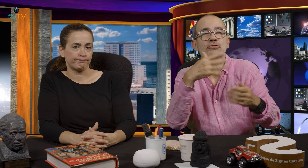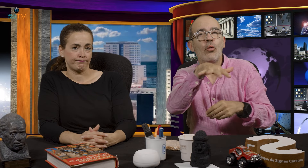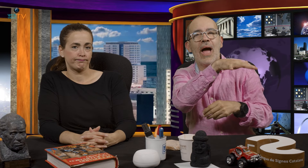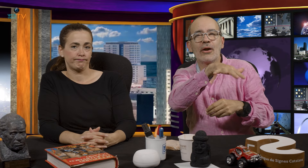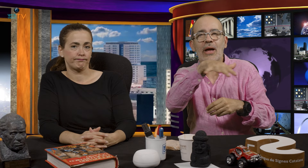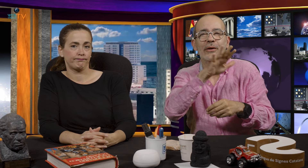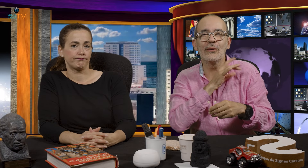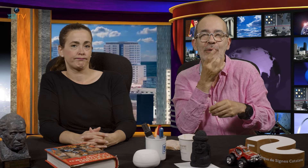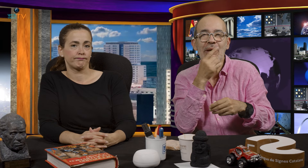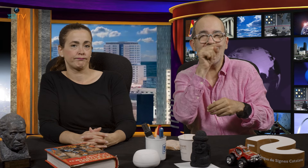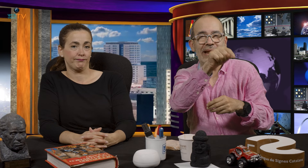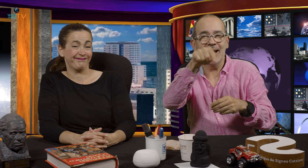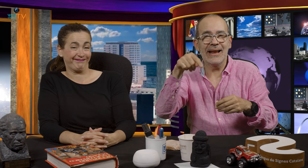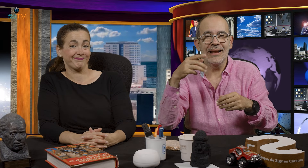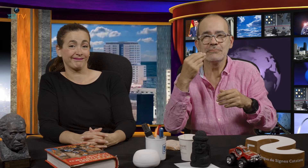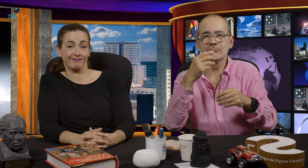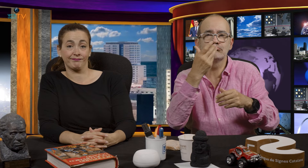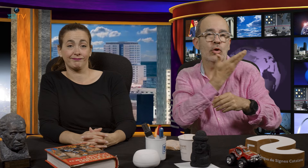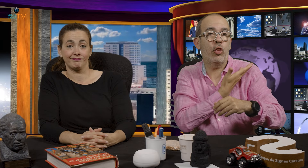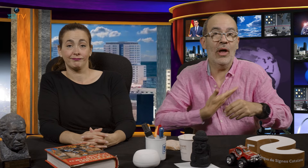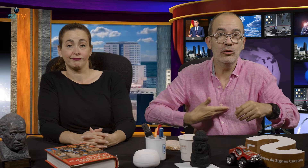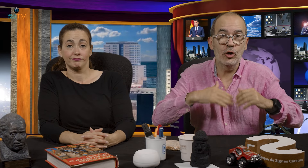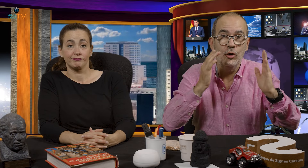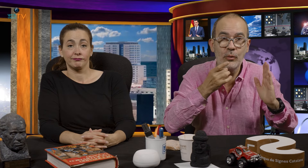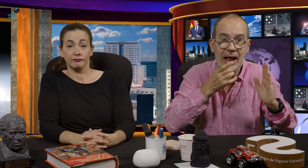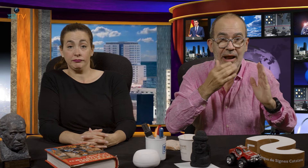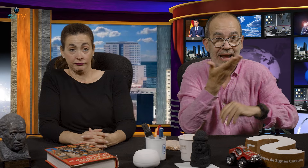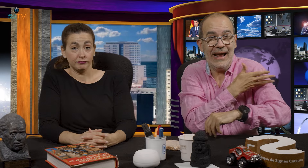En muchos barrios donde hay bares, es muy común ver a los dueños del bar,